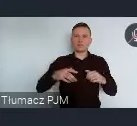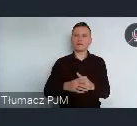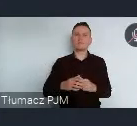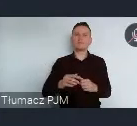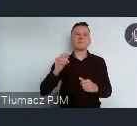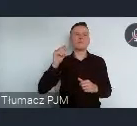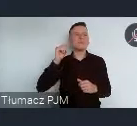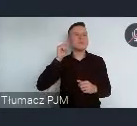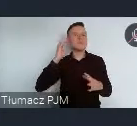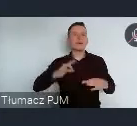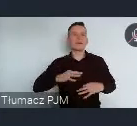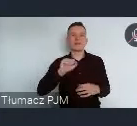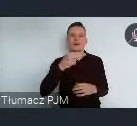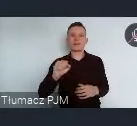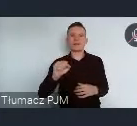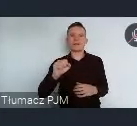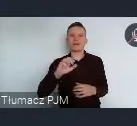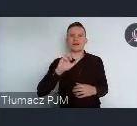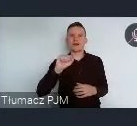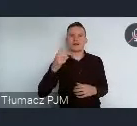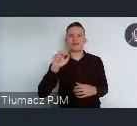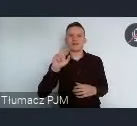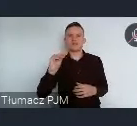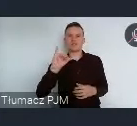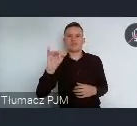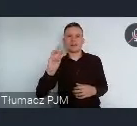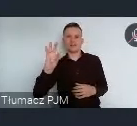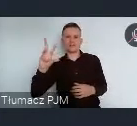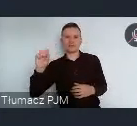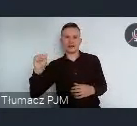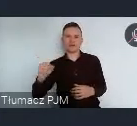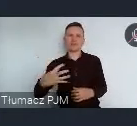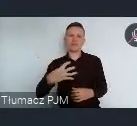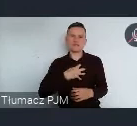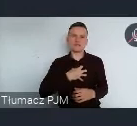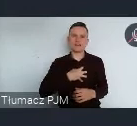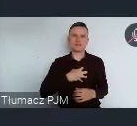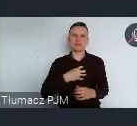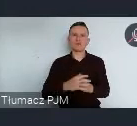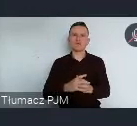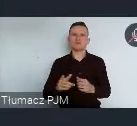dyrektor Centrum UNEP/GRID w Warszawie. Mario, czy się słyszymy?